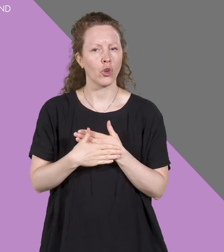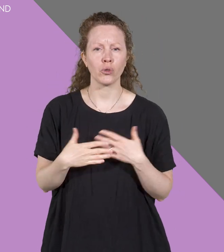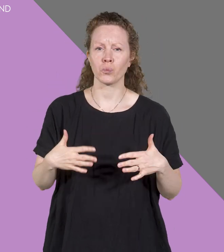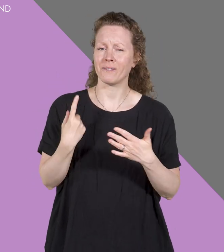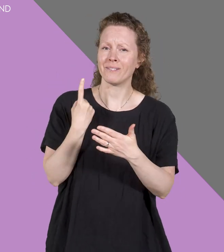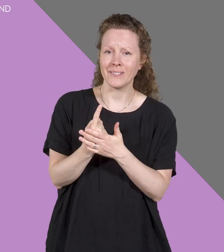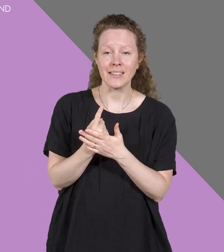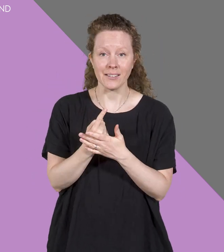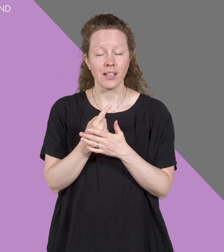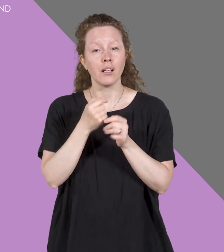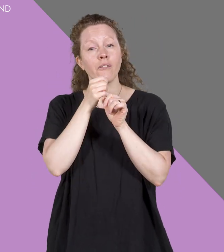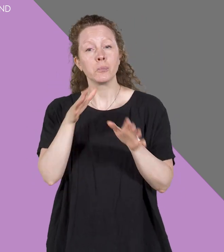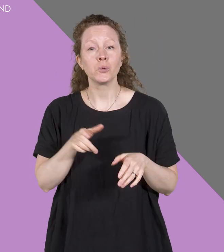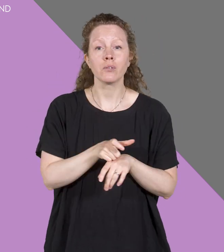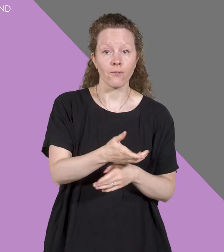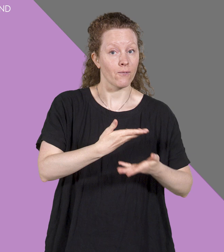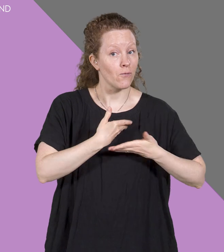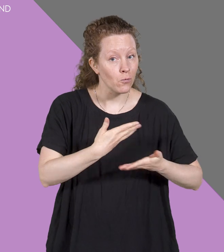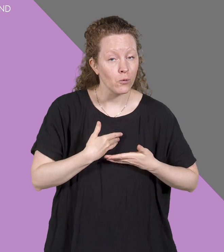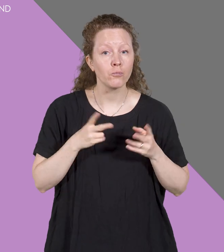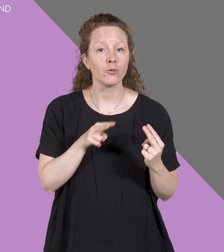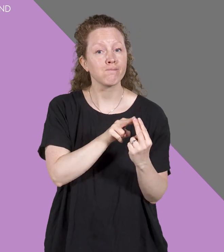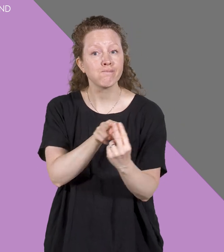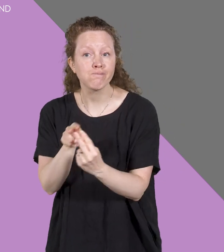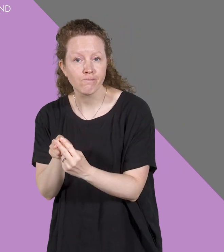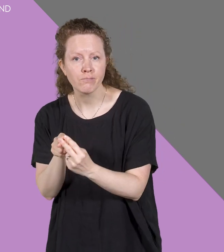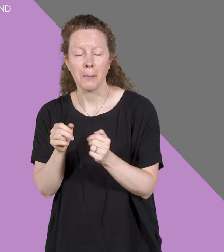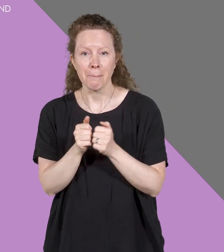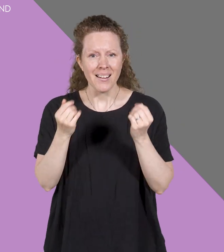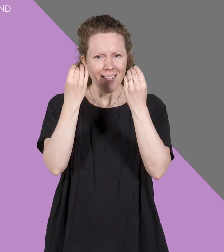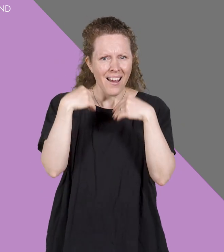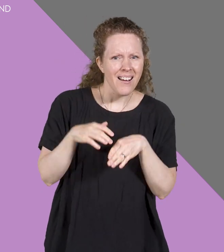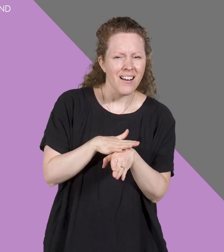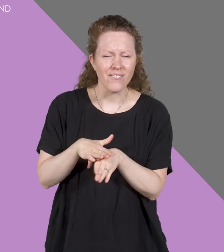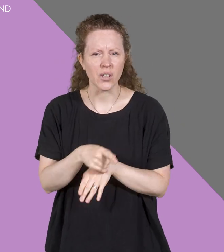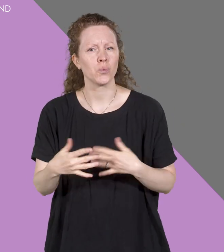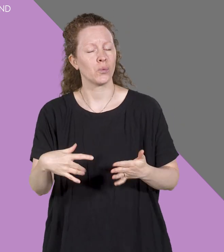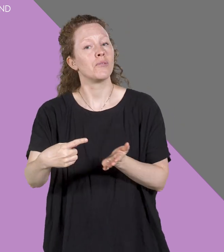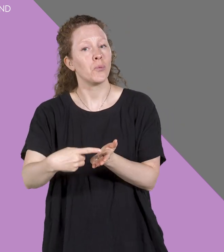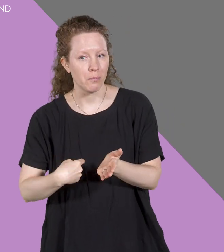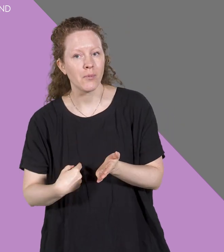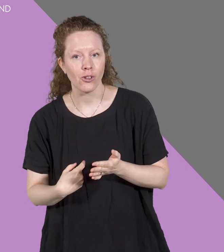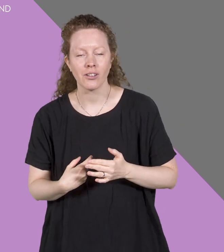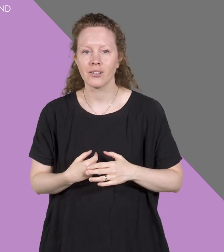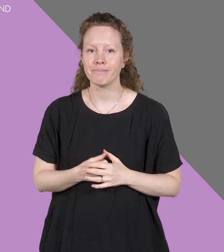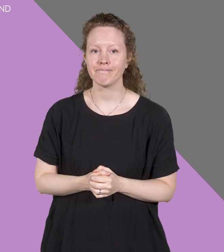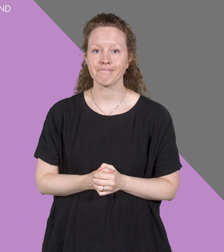är datorn den viktigaste informations- och kontaktkanalen, - men att lära dem använda den är en krävande uppgift.